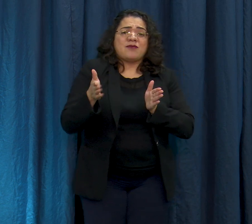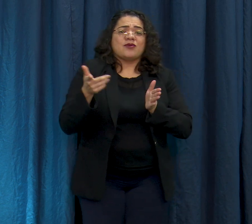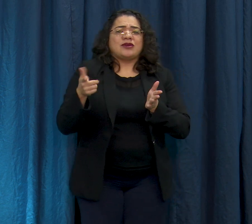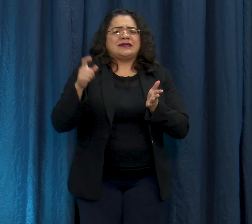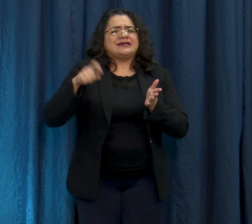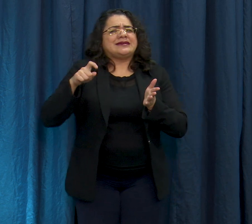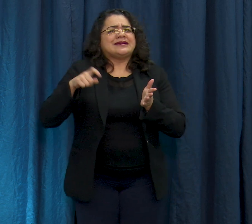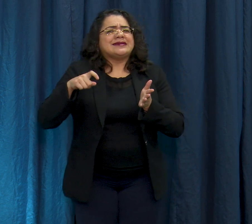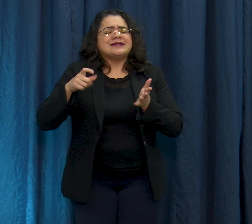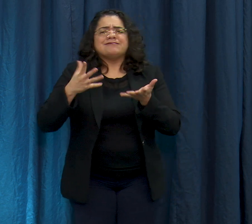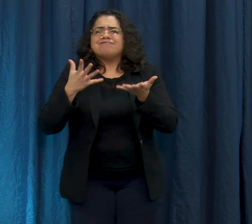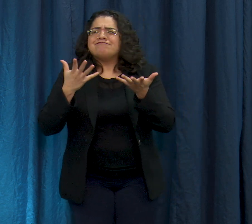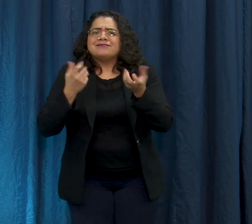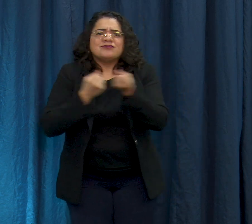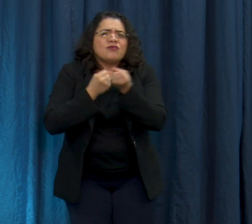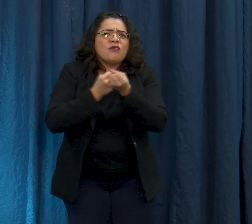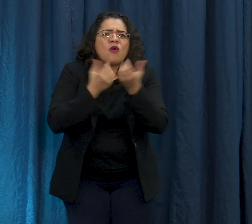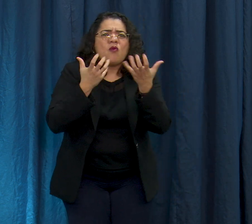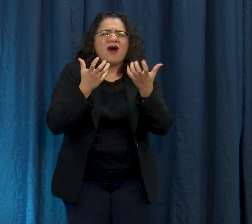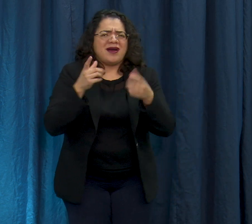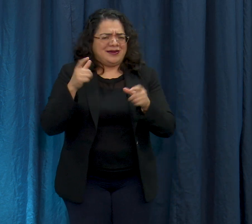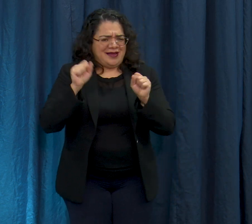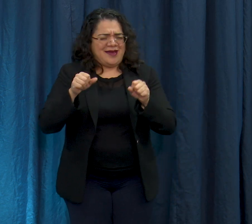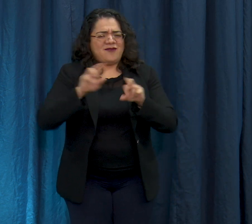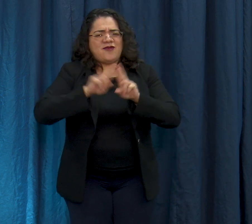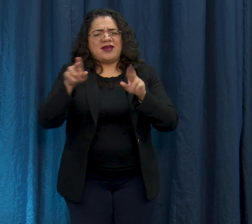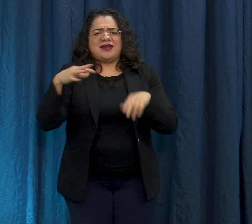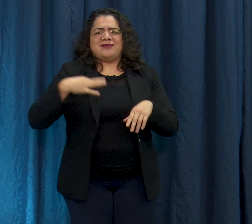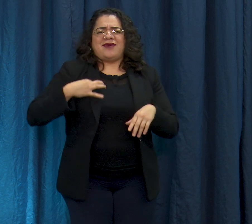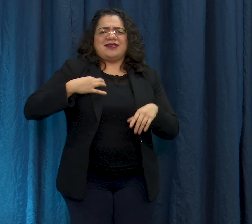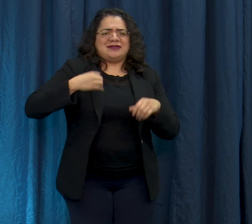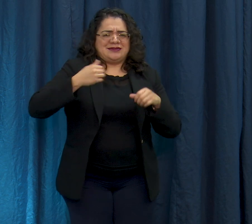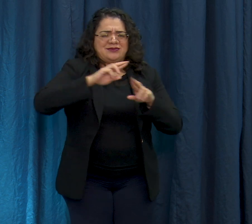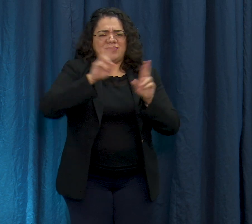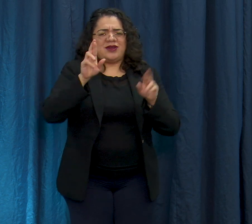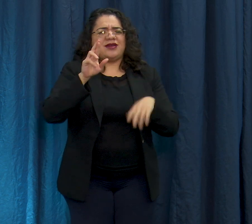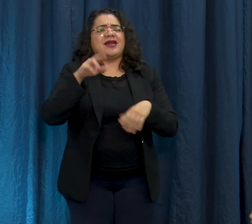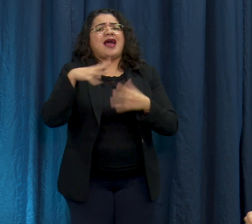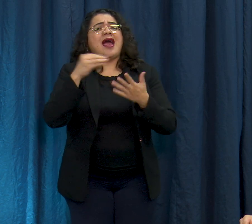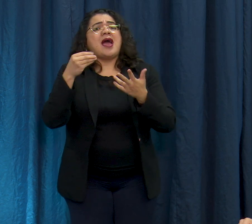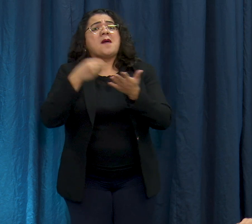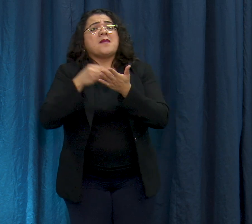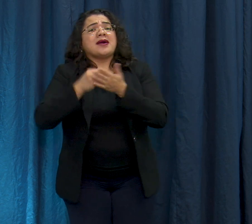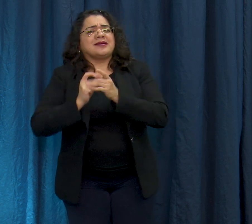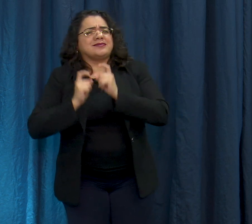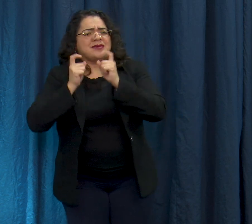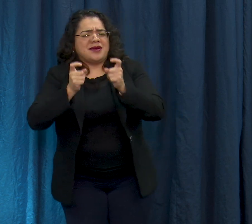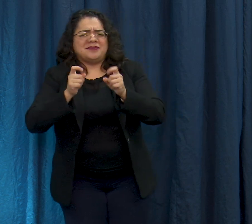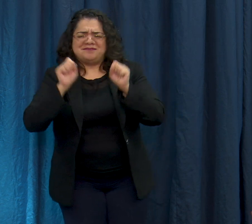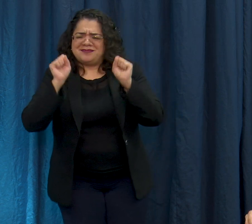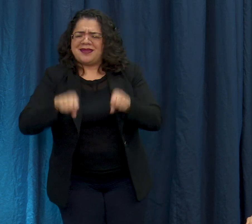después toes a donar Sangre gran cantidad de donation al fondo de ayuda de long beach